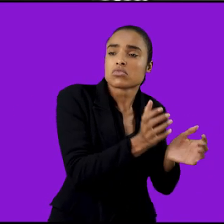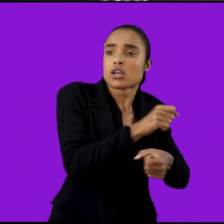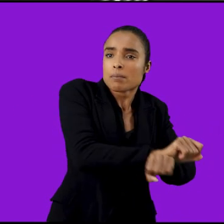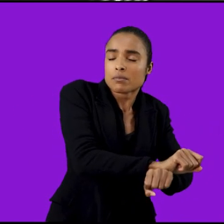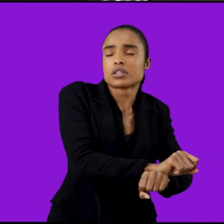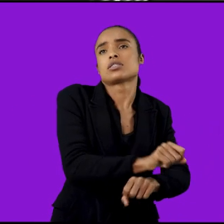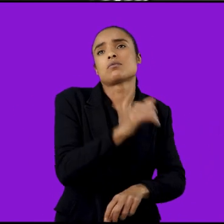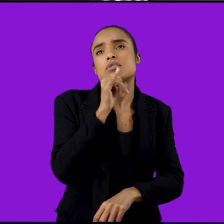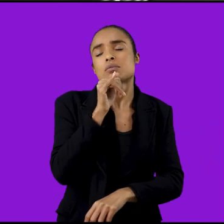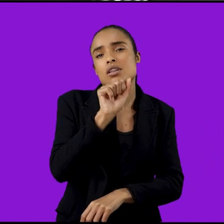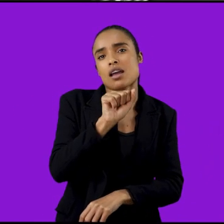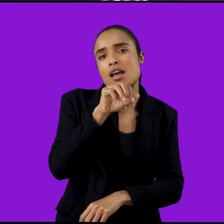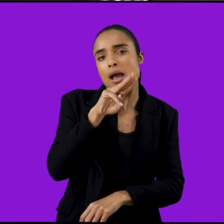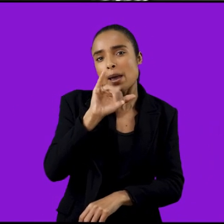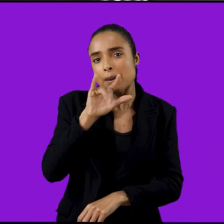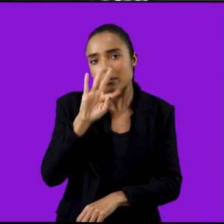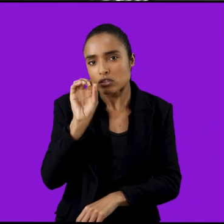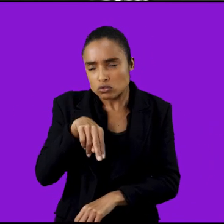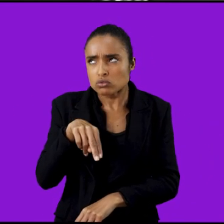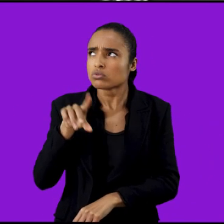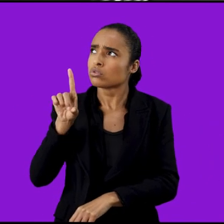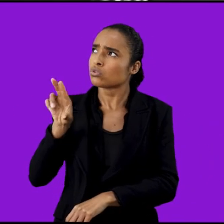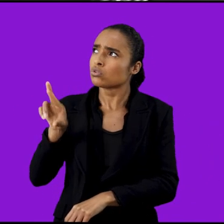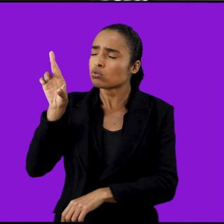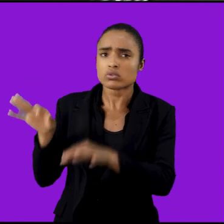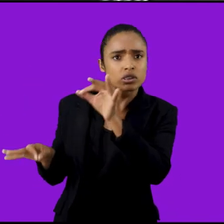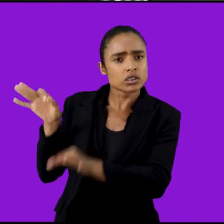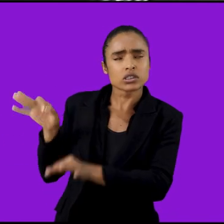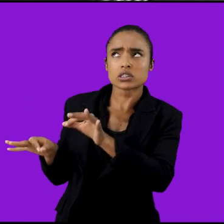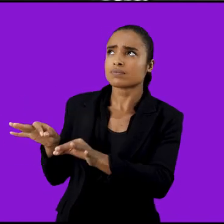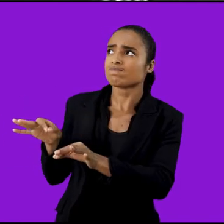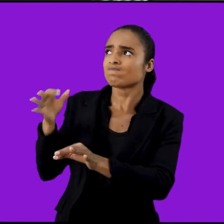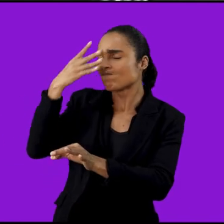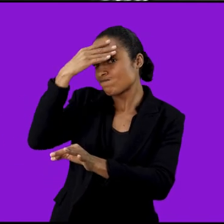Entendeu? Foi a gente, o Amilton. A doutora lá também. Agora esqueci o nome dele, dela.